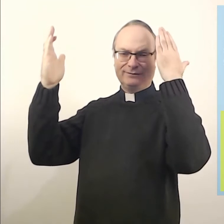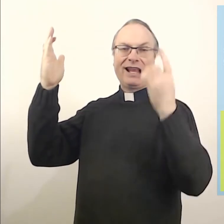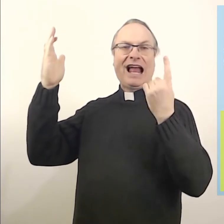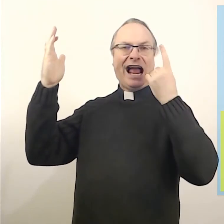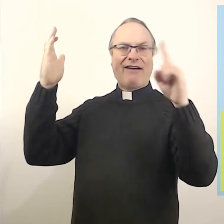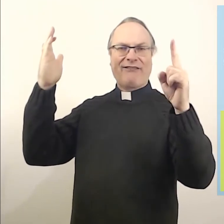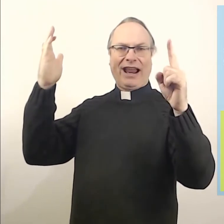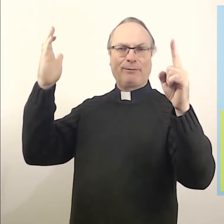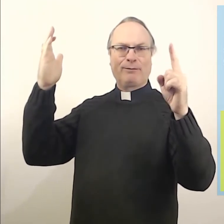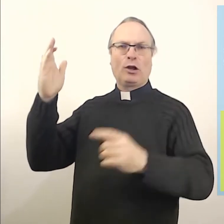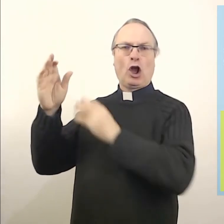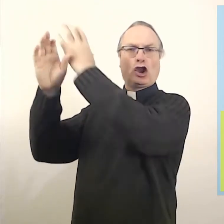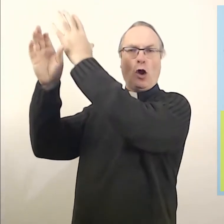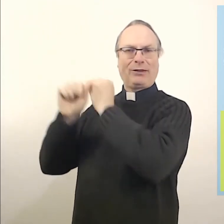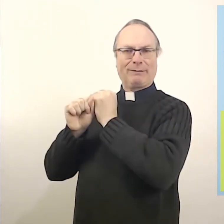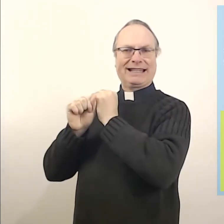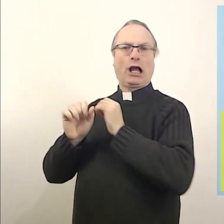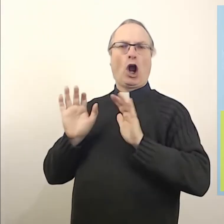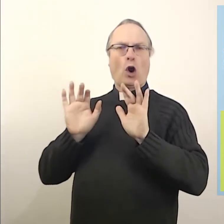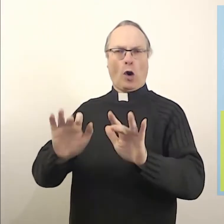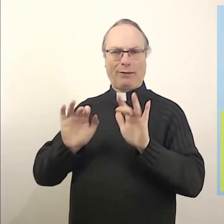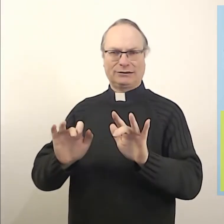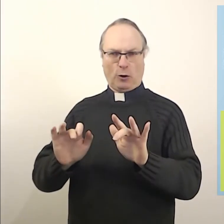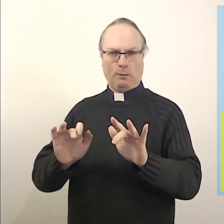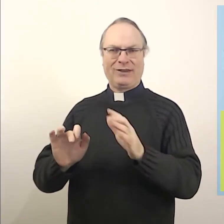afin d'obtenir compassion